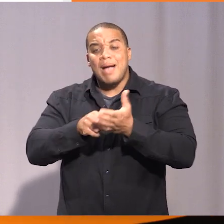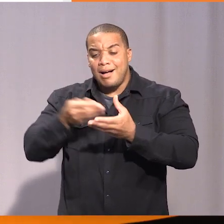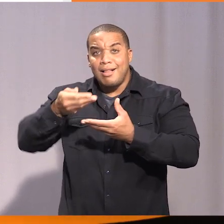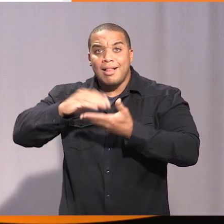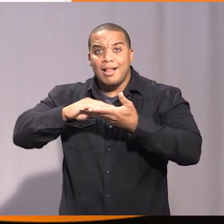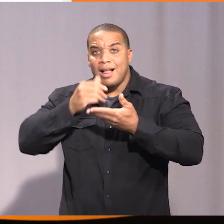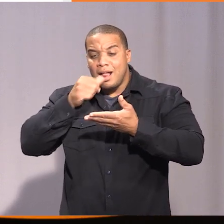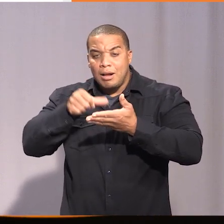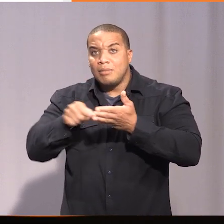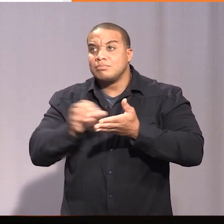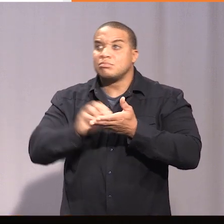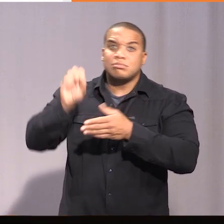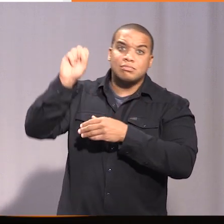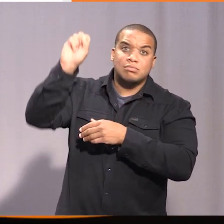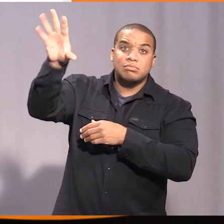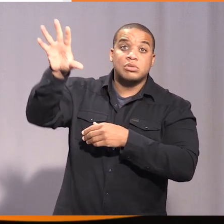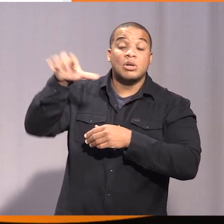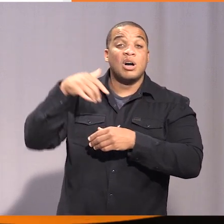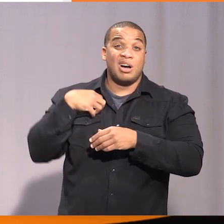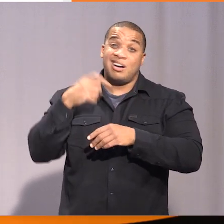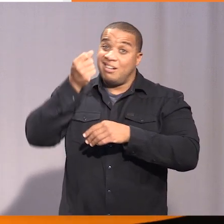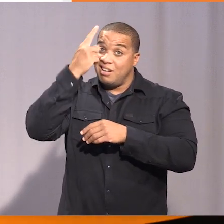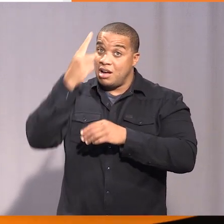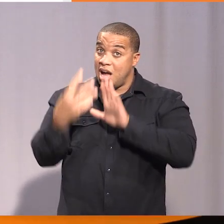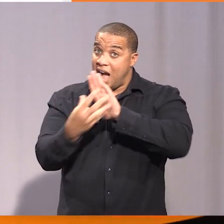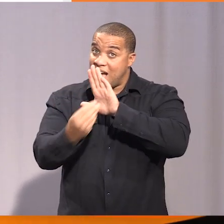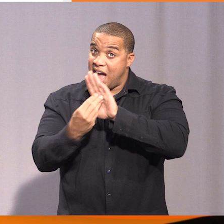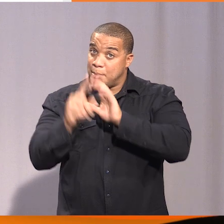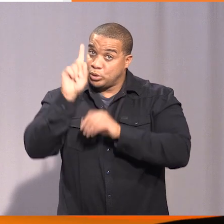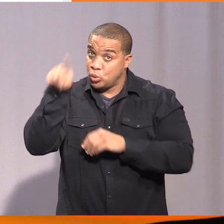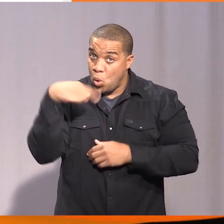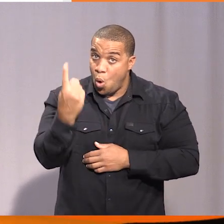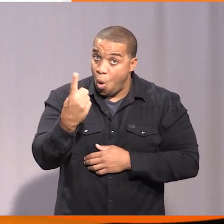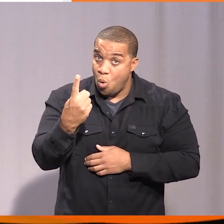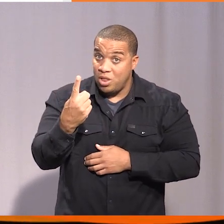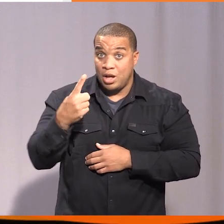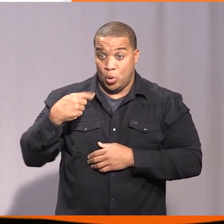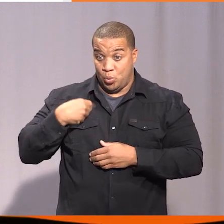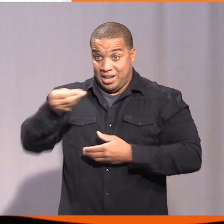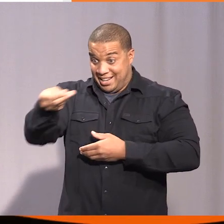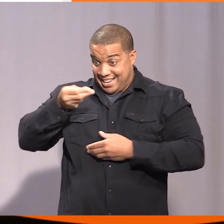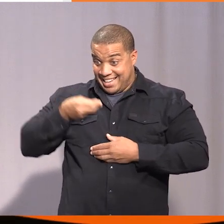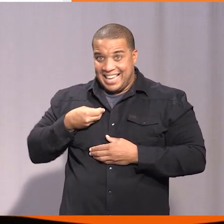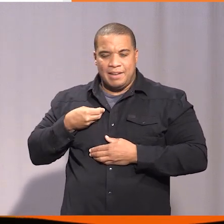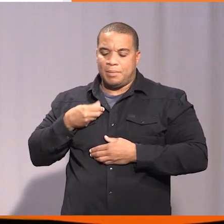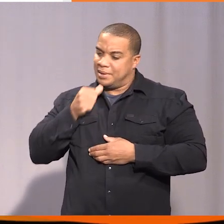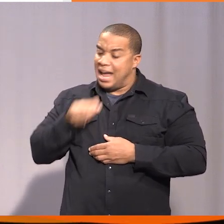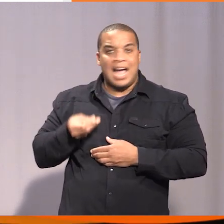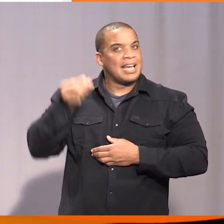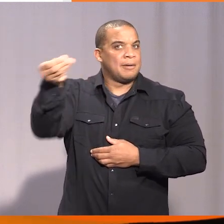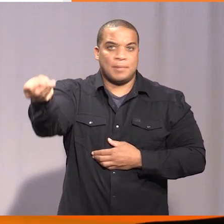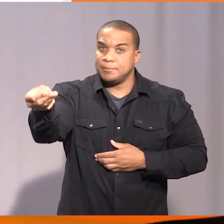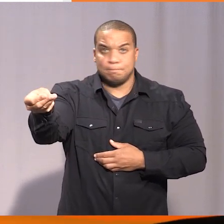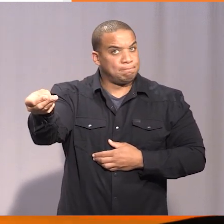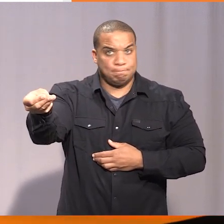Nuevamente, solo aceptamos copias, ya que una vez aceptadas, no se devolverán. Independientemente de cómo envíen su documentación, se les